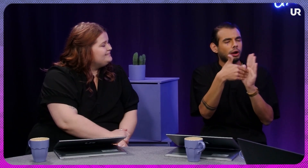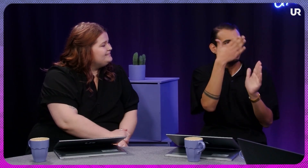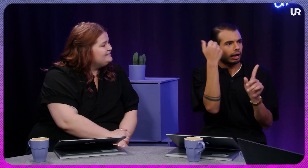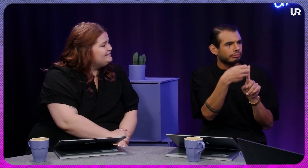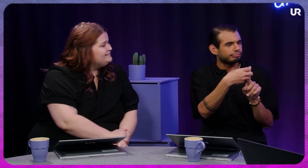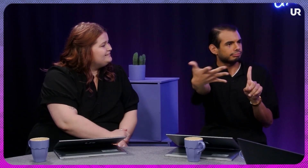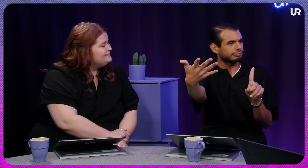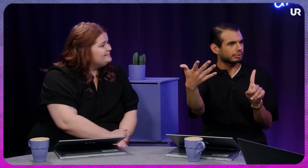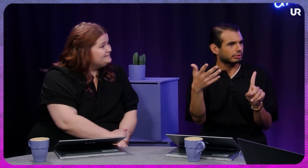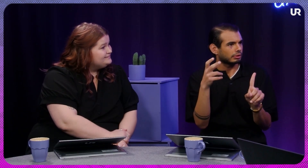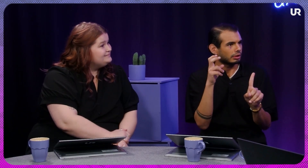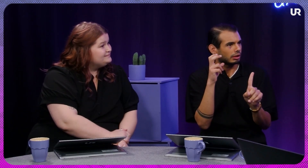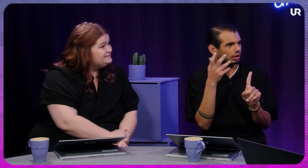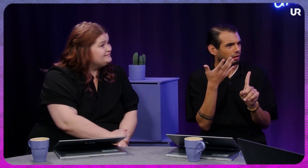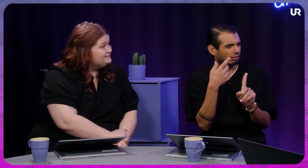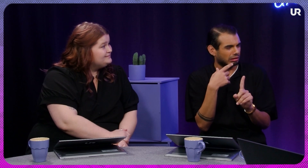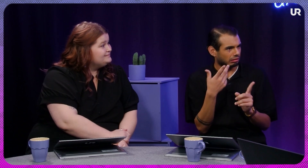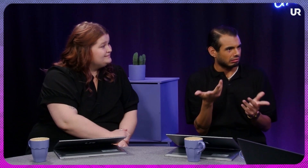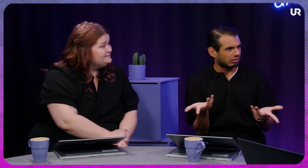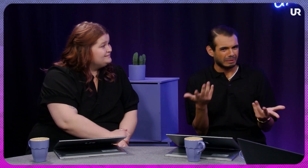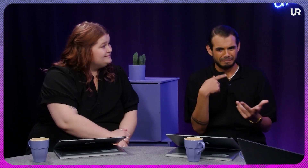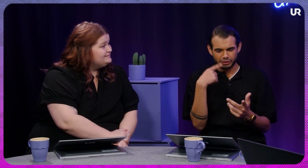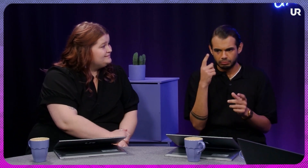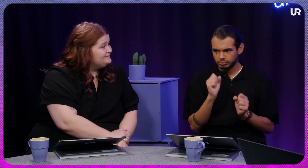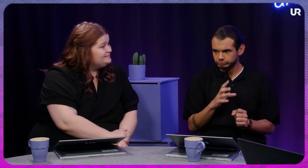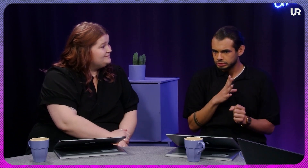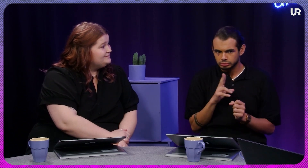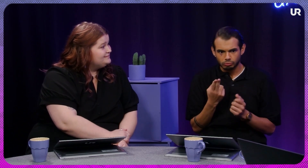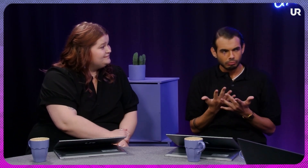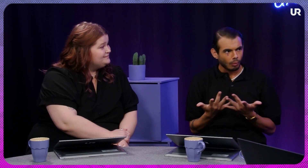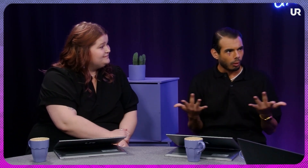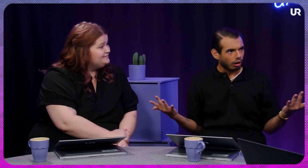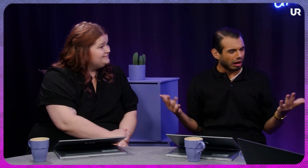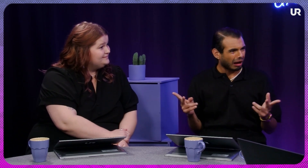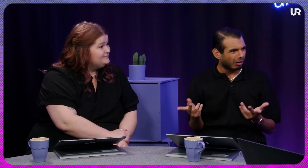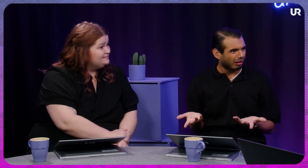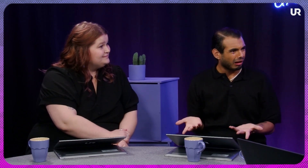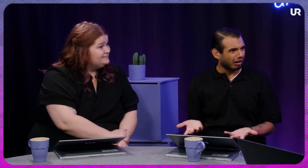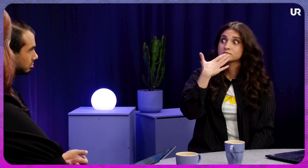vilka skador kan deepfakes göra? Känns som det kan vara mycket!